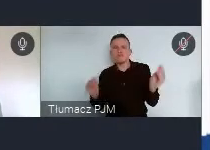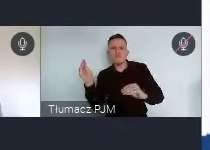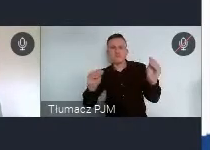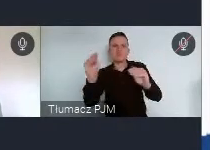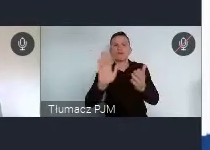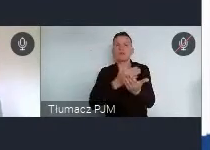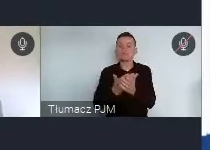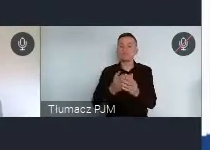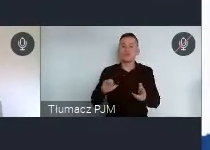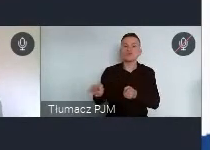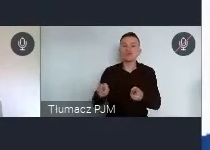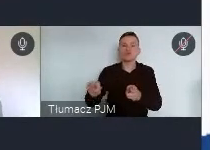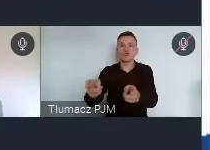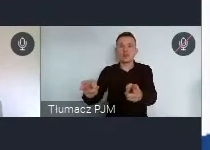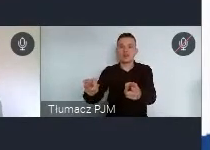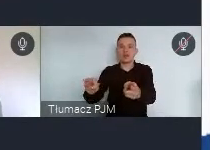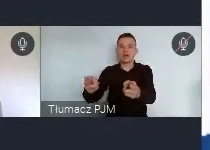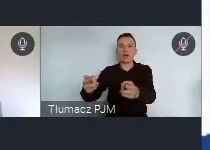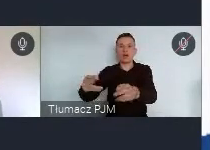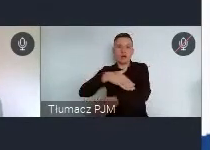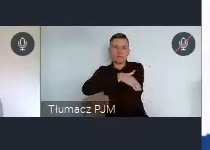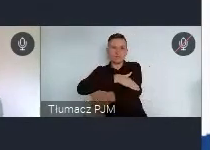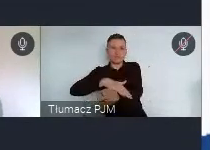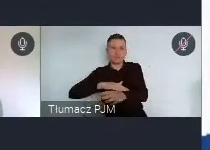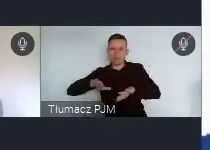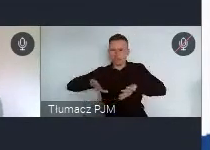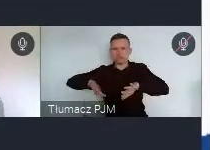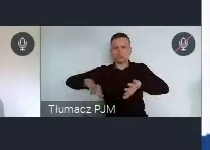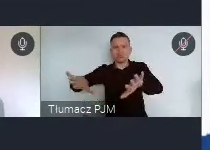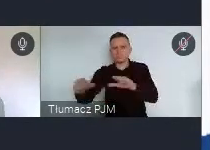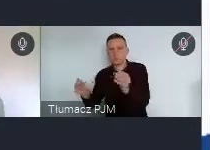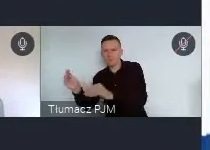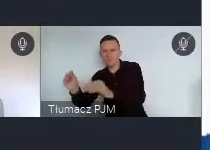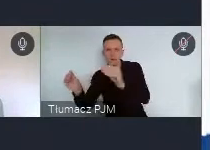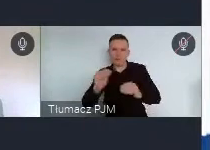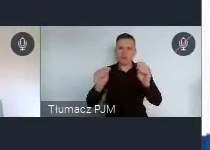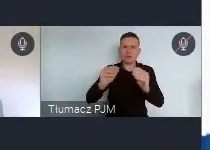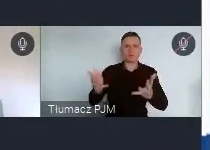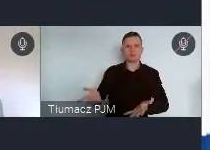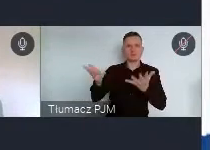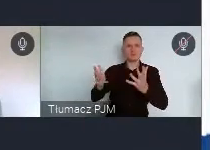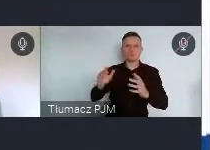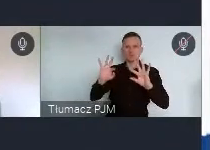po to, żeby podnieść jej atrakcyjność, stworzyć sieć ścieżek rowerowych,